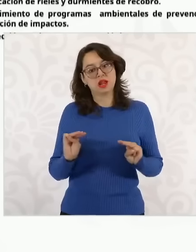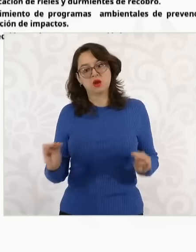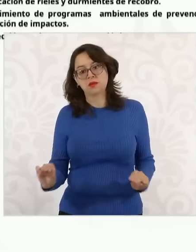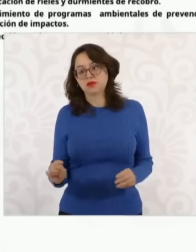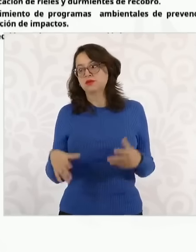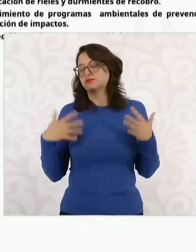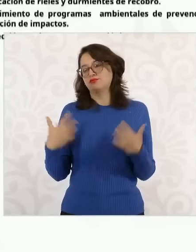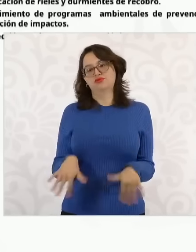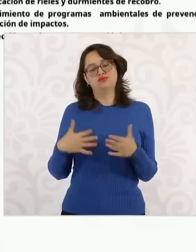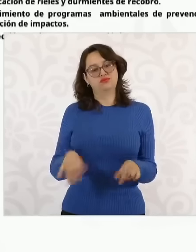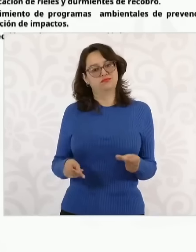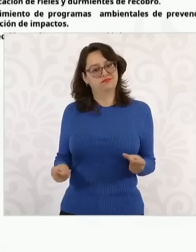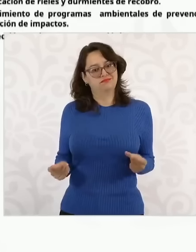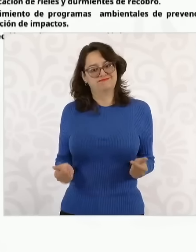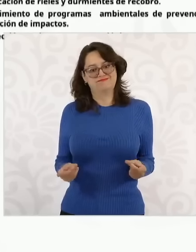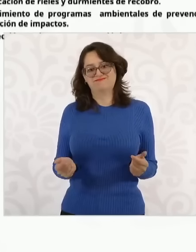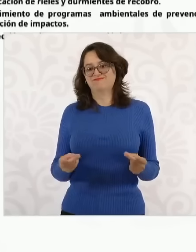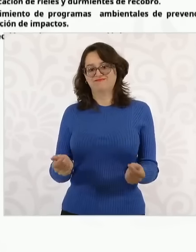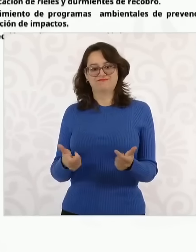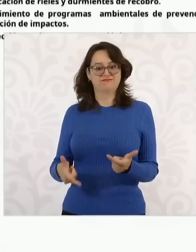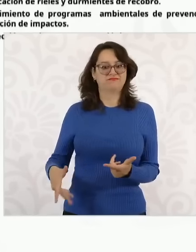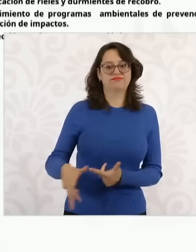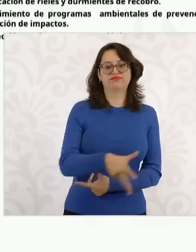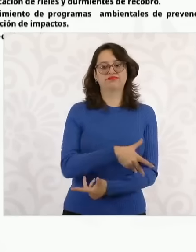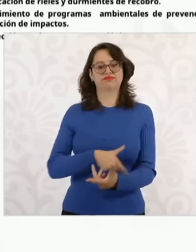Al menos ya tenemos 24 cartas de intención por parte de la empresa Tren Maya que nos los ha